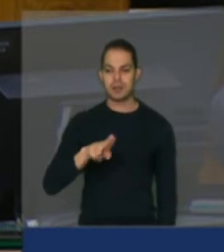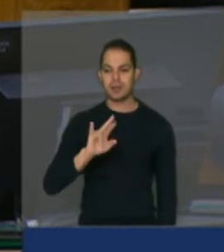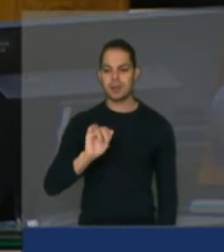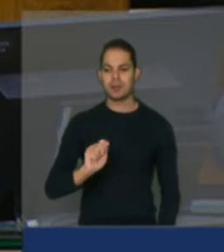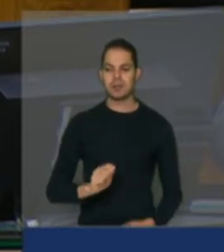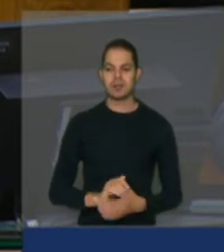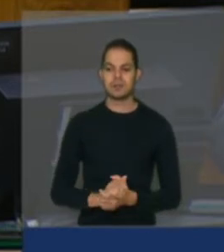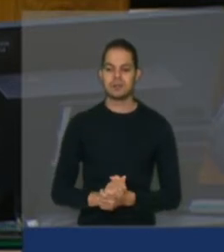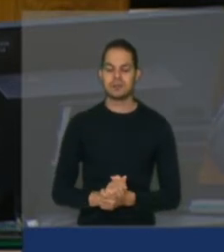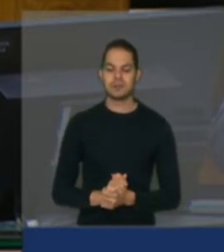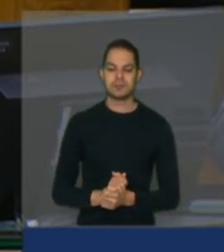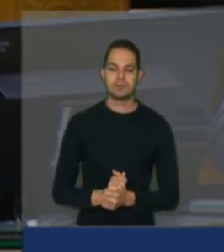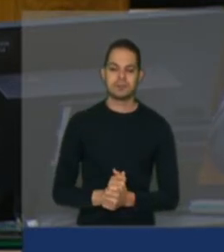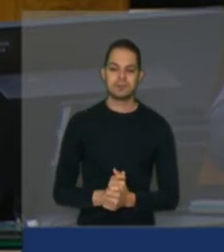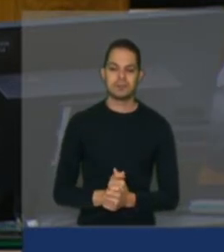VAMOS CHAMAR A DEPUTADA ALICE PORTUGAL EM... NO CASO NO